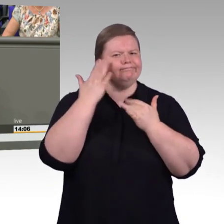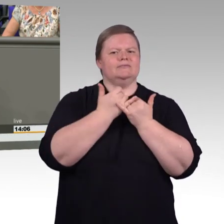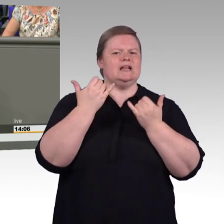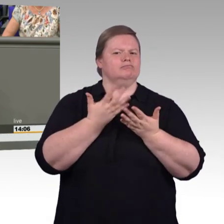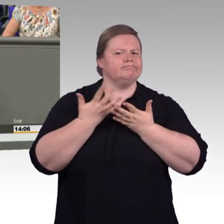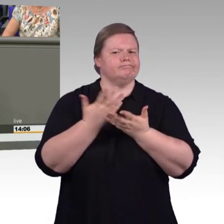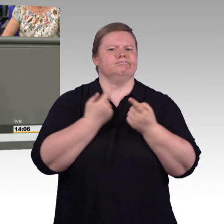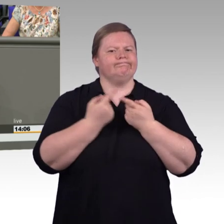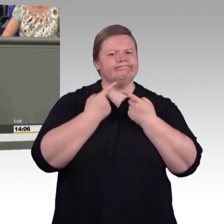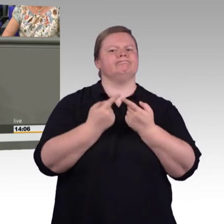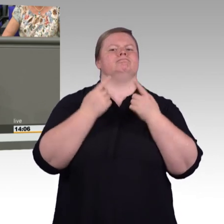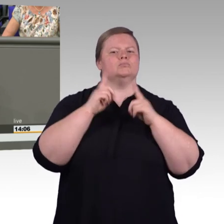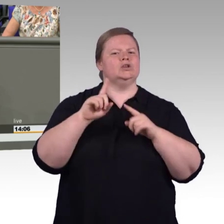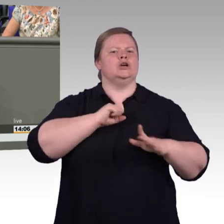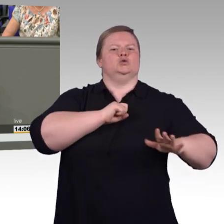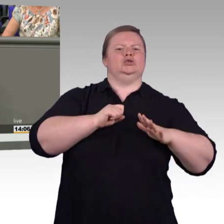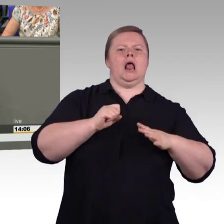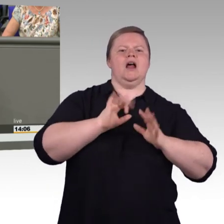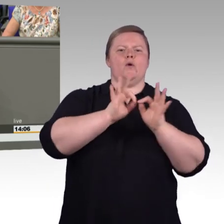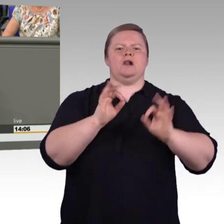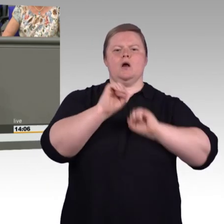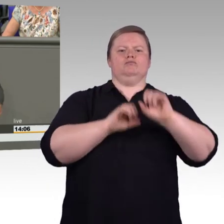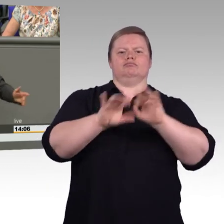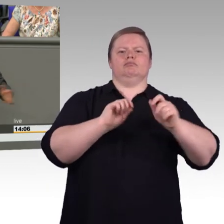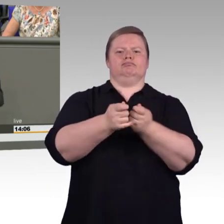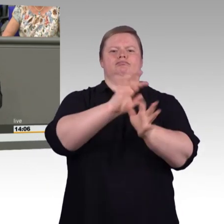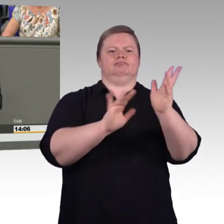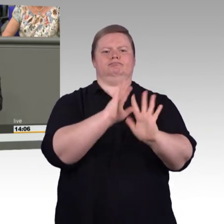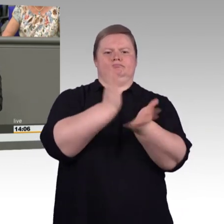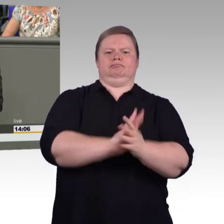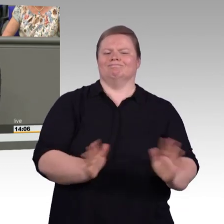wenn wir starke Familien haben, wenn wir nicht anfangen, wie es einige hier getan haben,